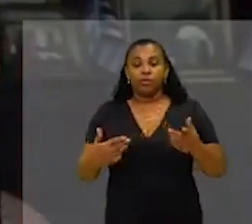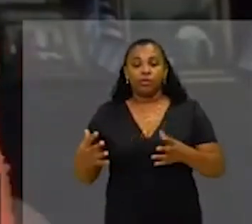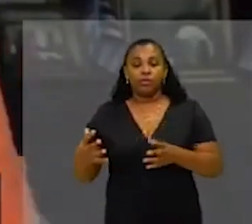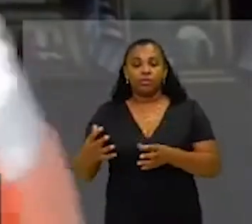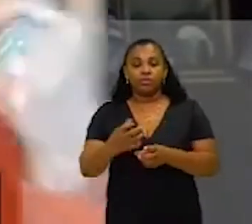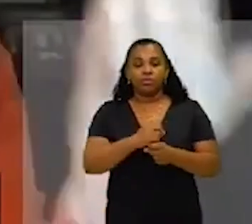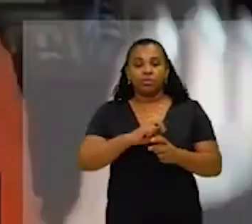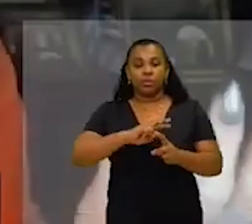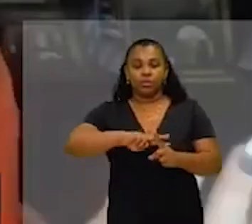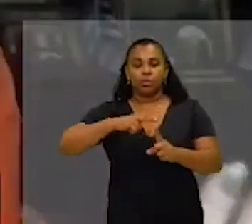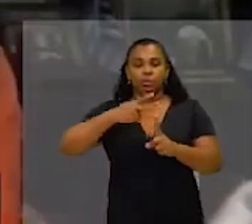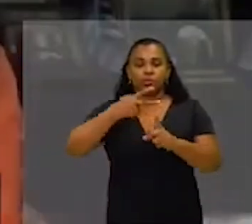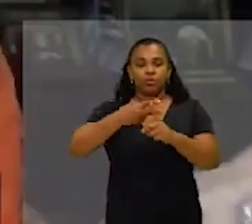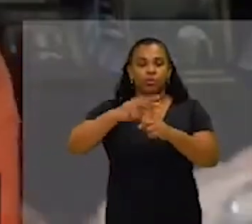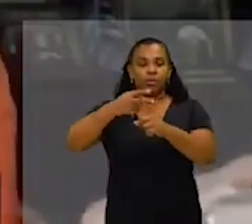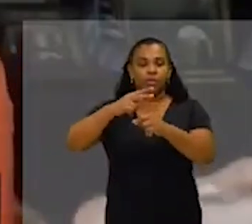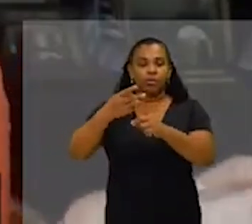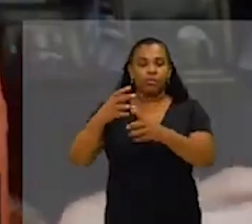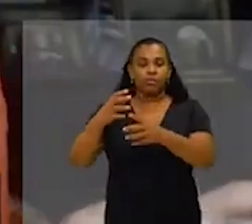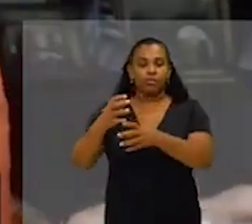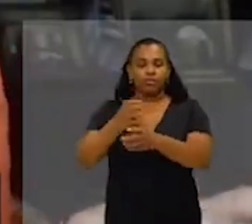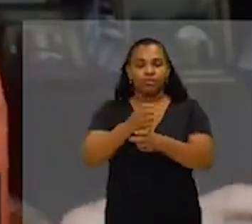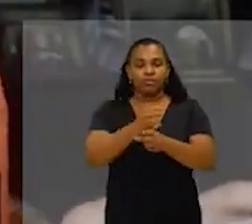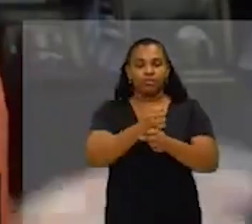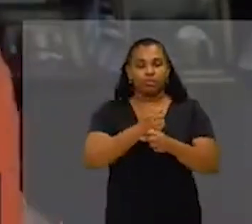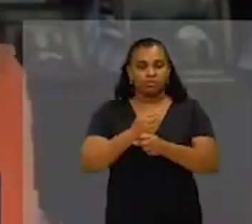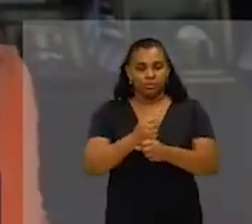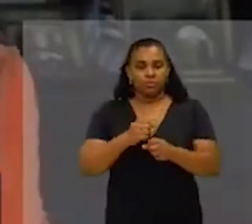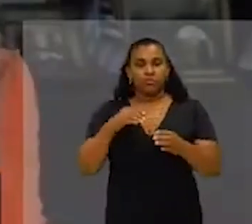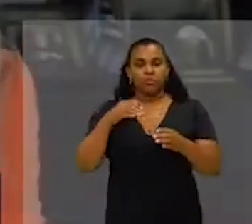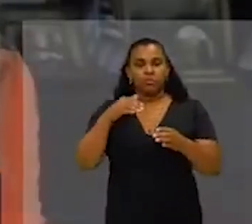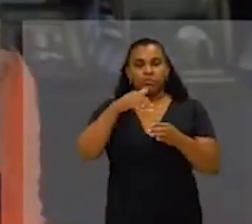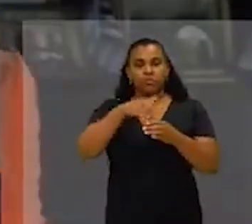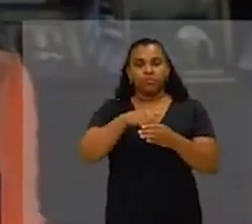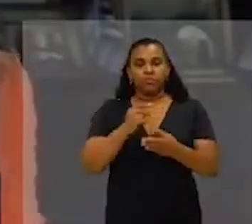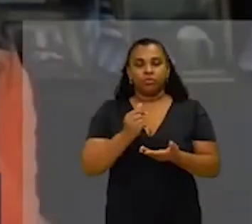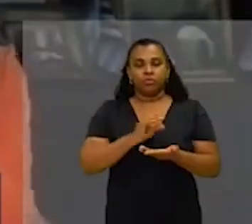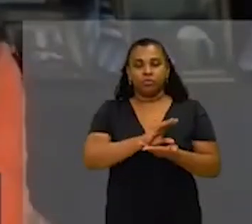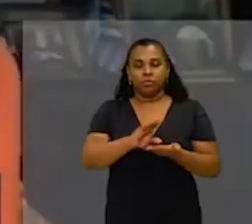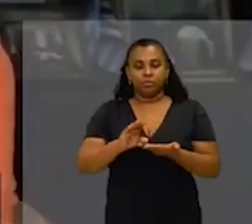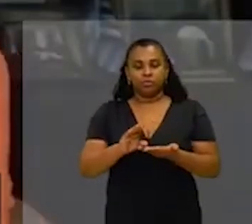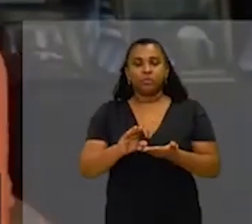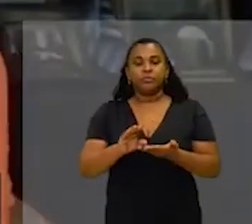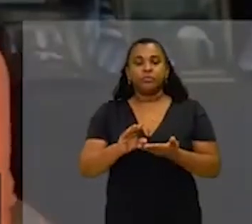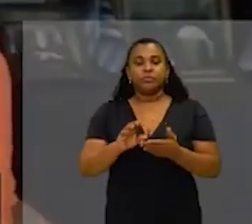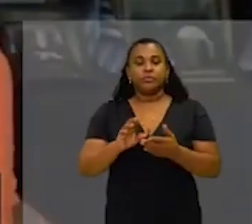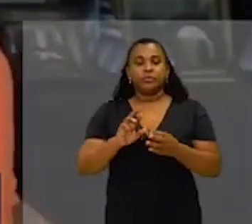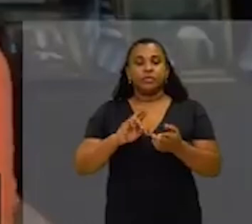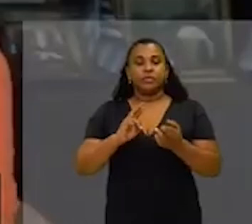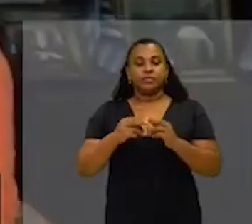para fins de cálculo do cefep e também do fundo partidário e quando em relação aos votos da das